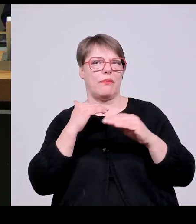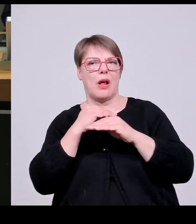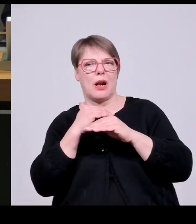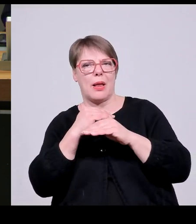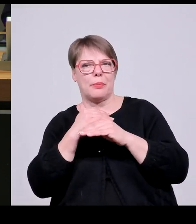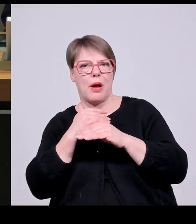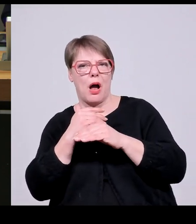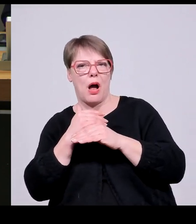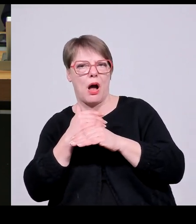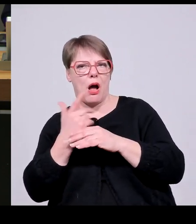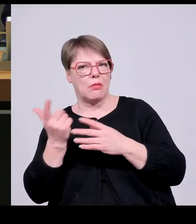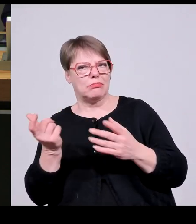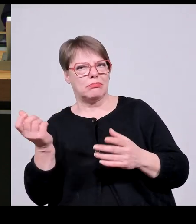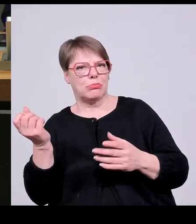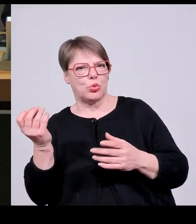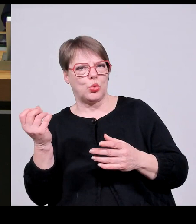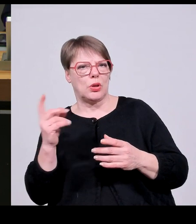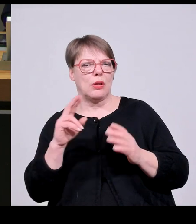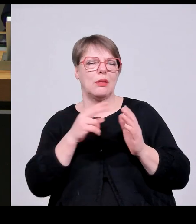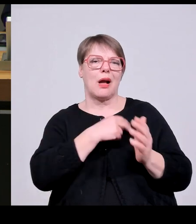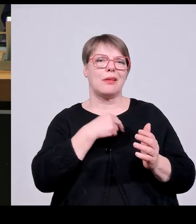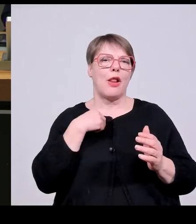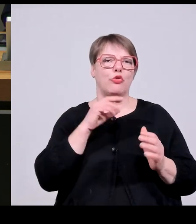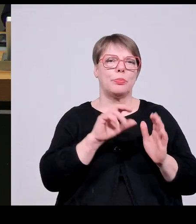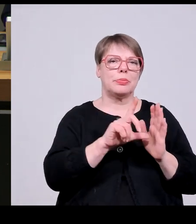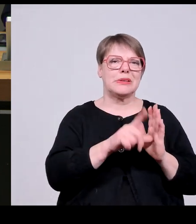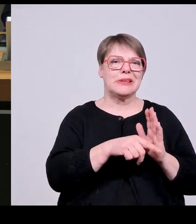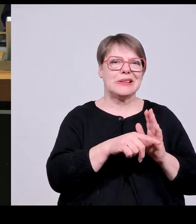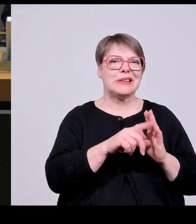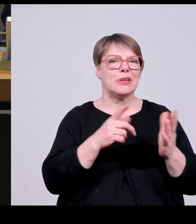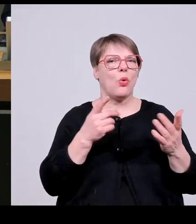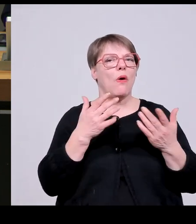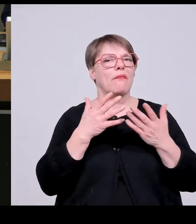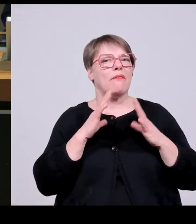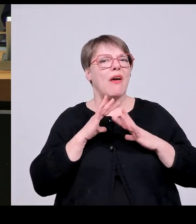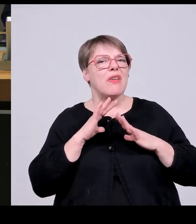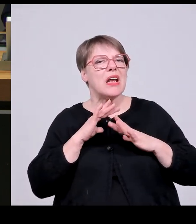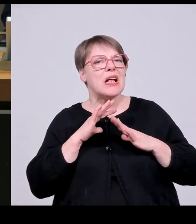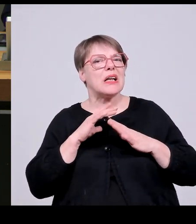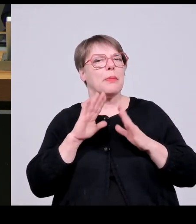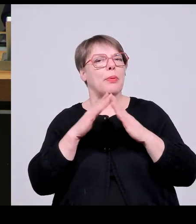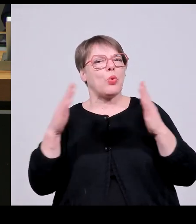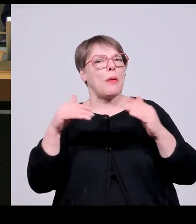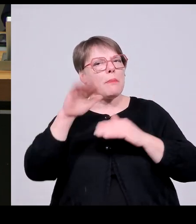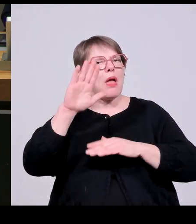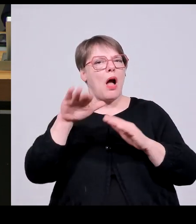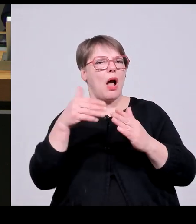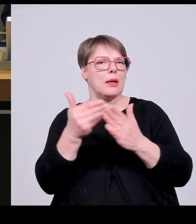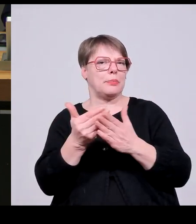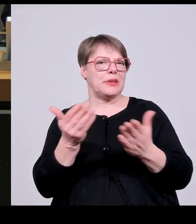Es gibt aber auch viele andere Beispiele, wo das sehr gelungen ist, mit moderner Architektur auch entsprechende Angebot zu schaffen.